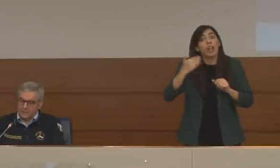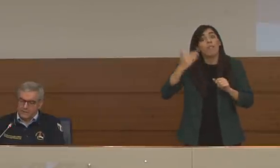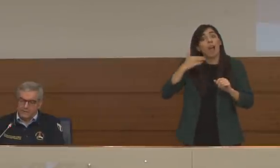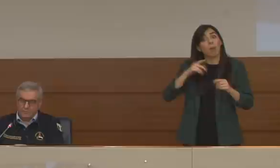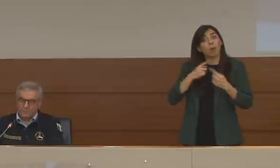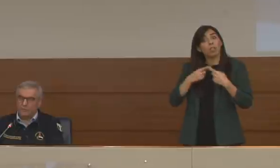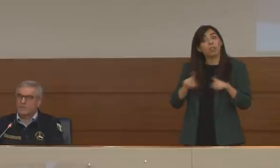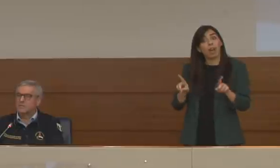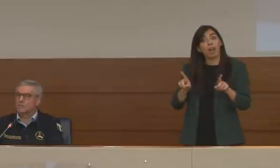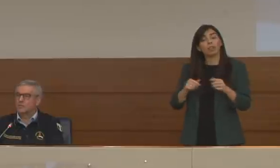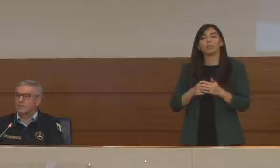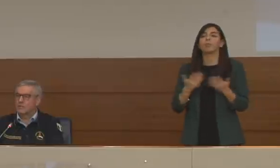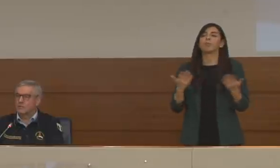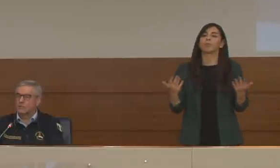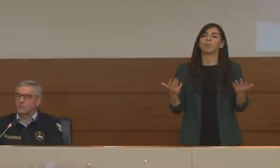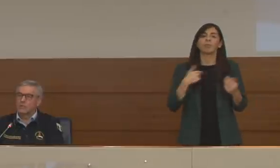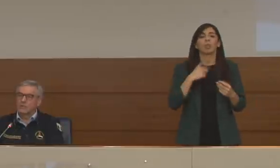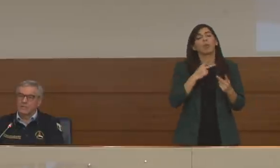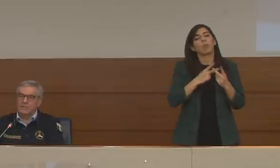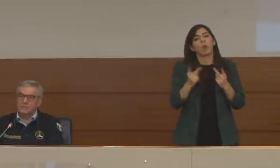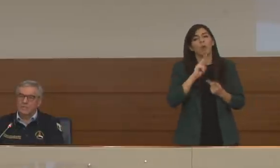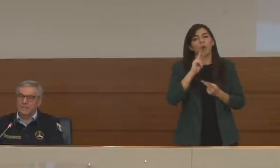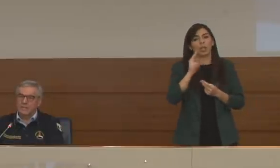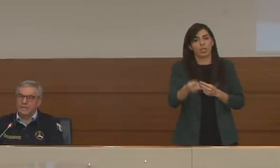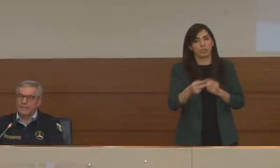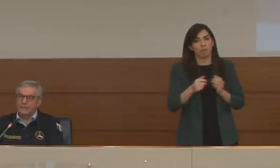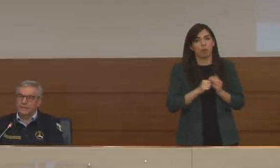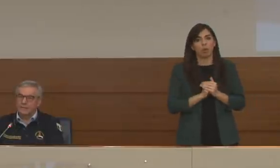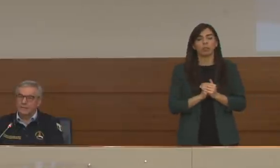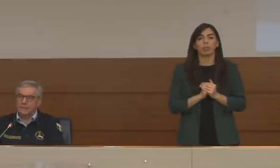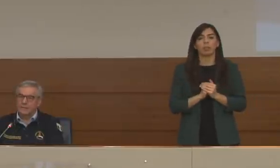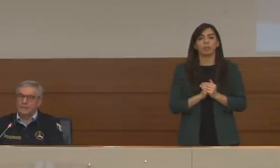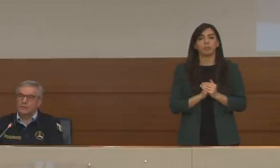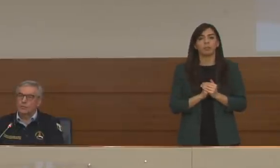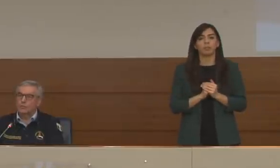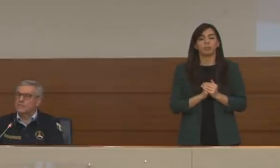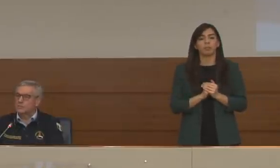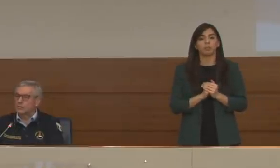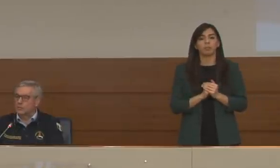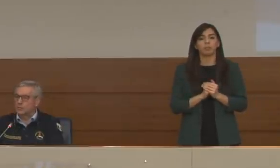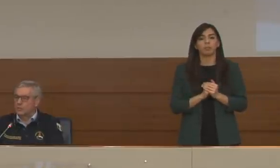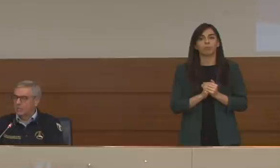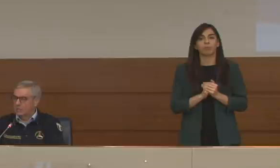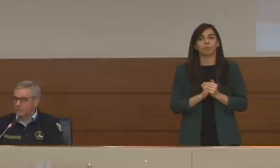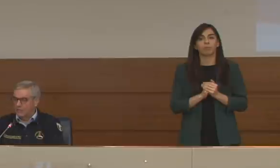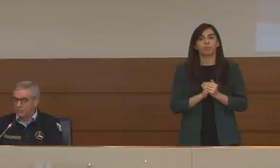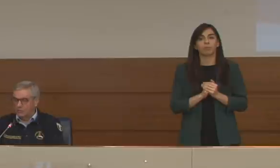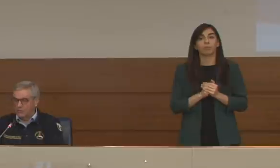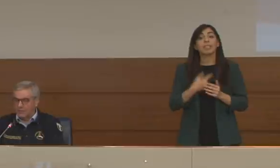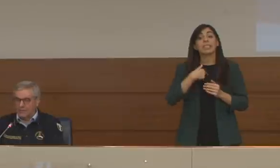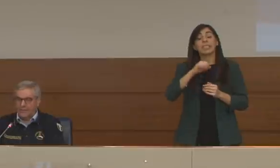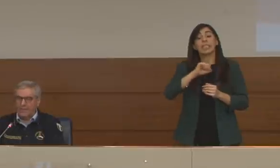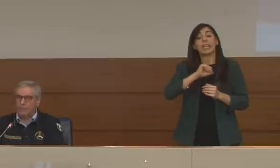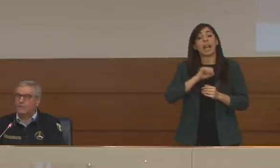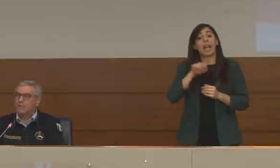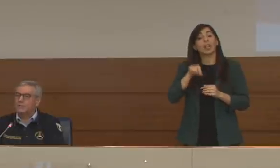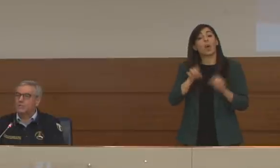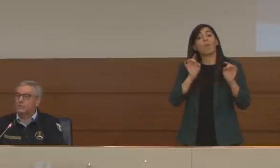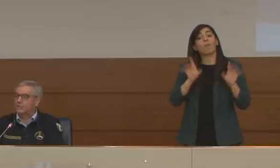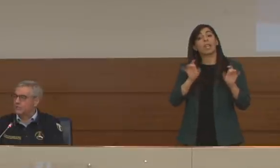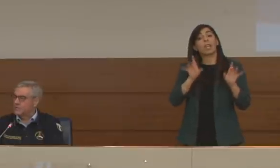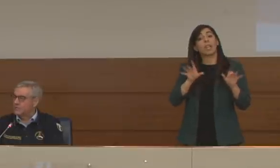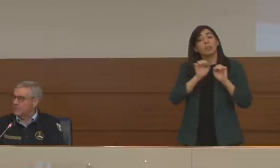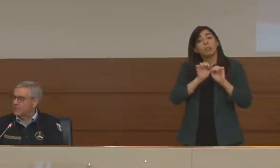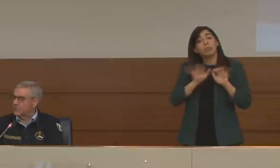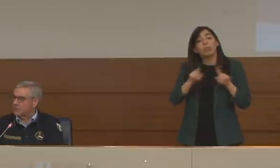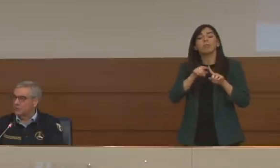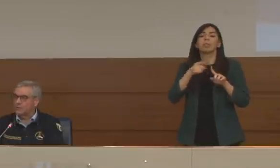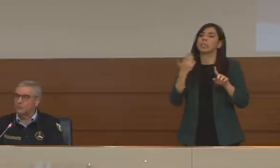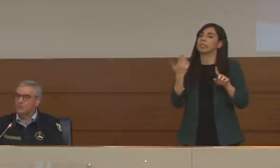Provo a rispondere io. Credo che questo virus è un nemico invisibile che ci ha colpito